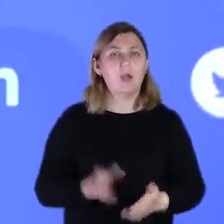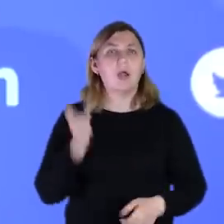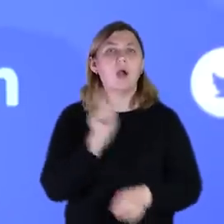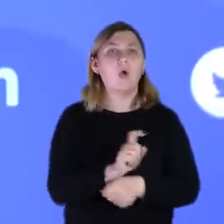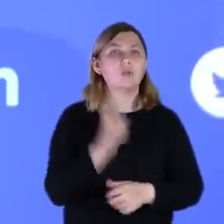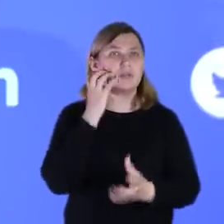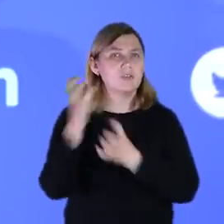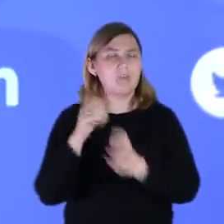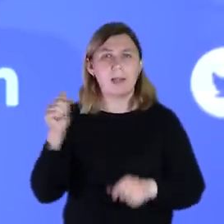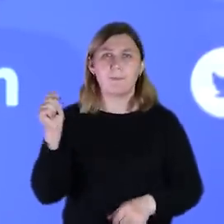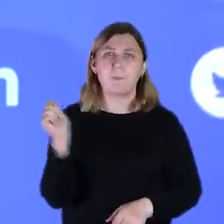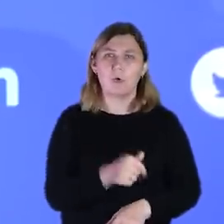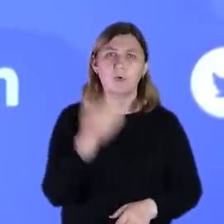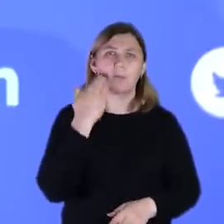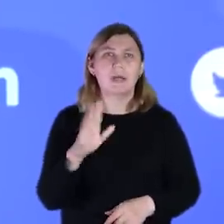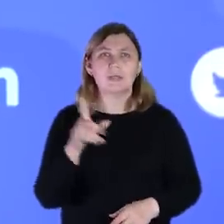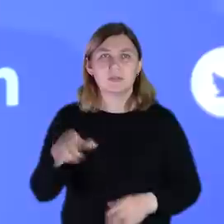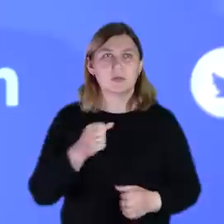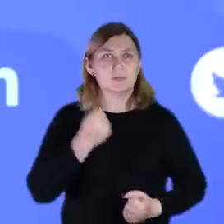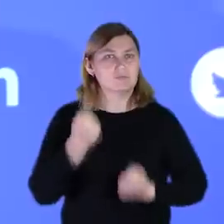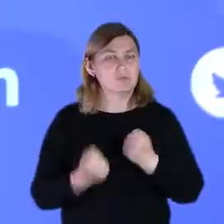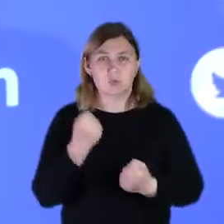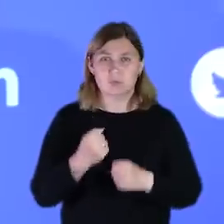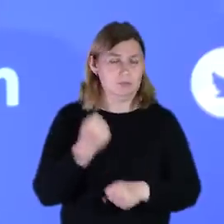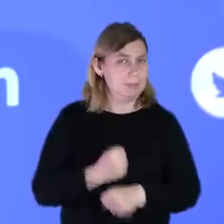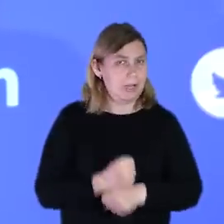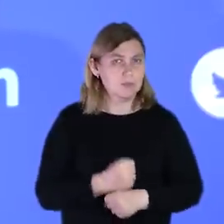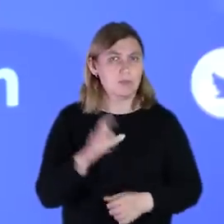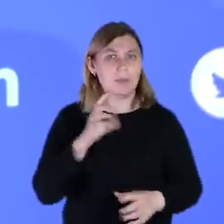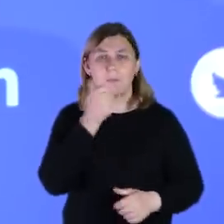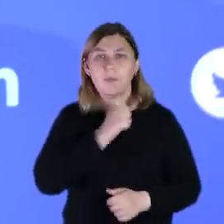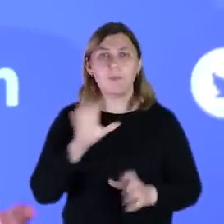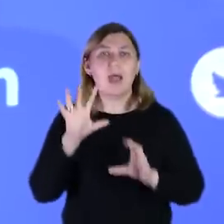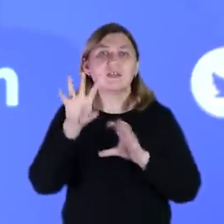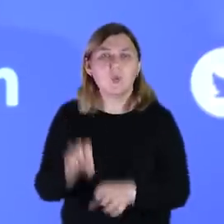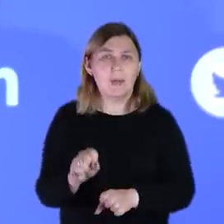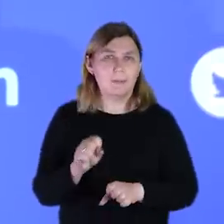bardzo musiał się napocić i postarać, żeby próbować złapać chociażby wszystkie